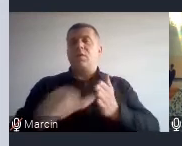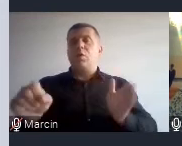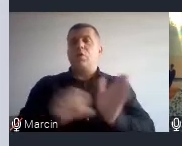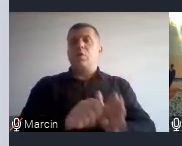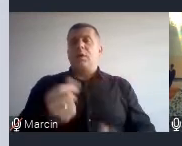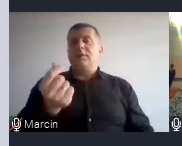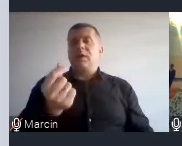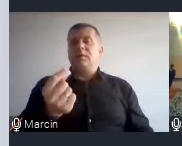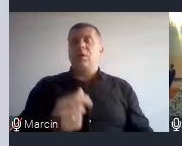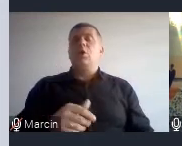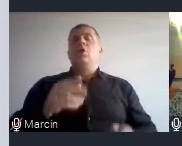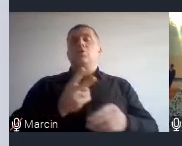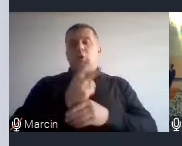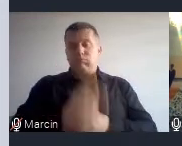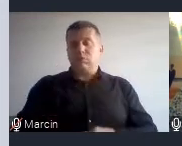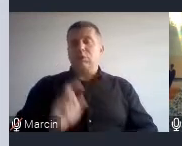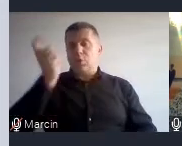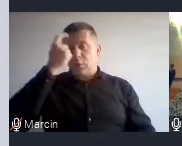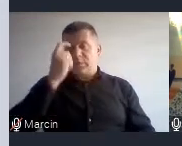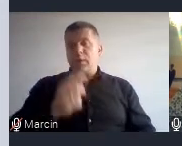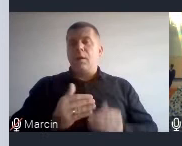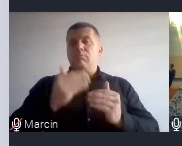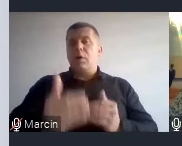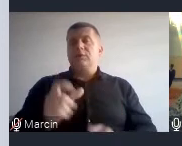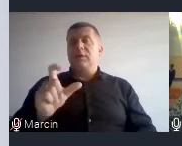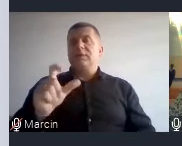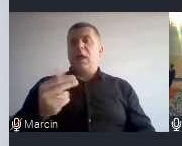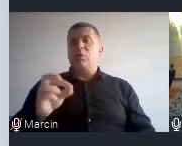Dopuszcza się stosowanie kryteriów poza cenowych.